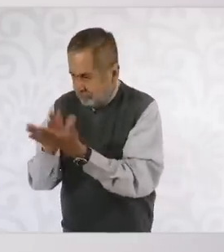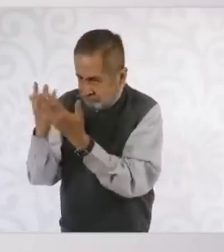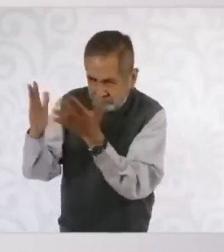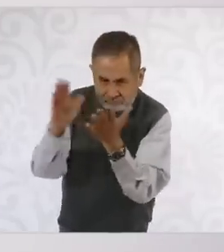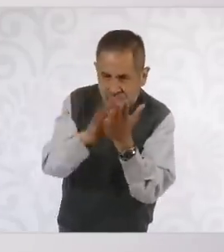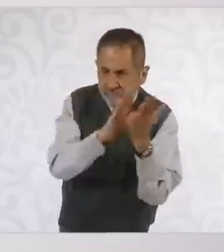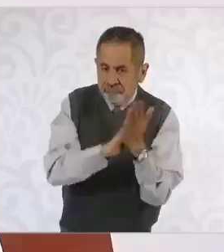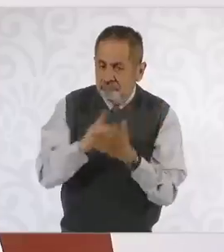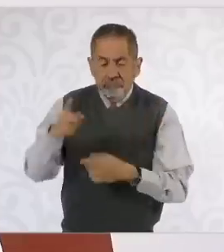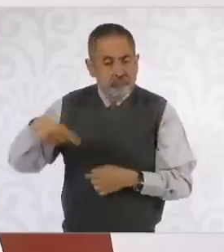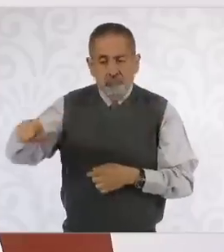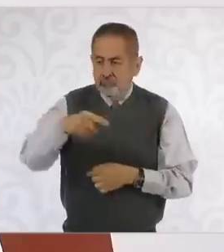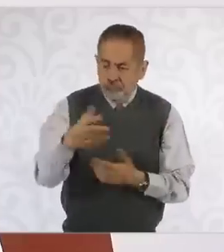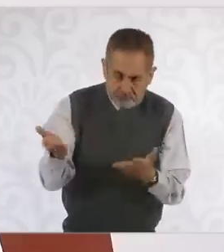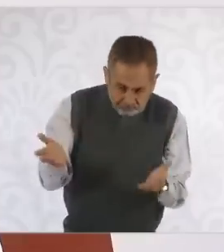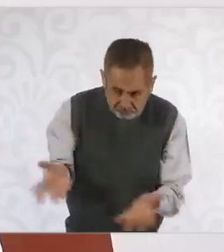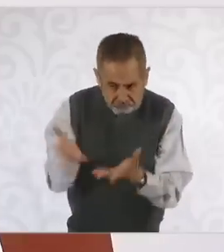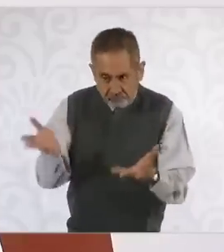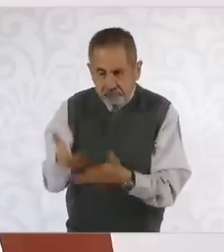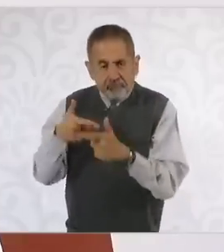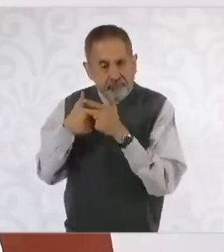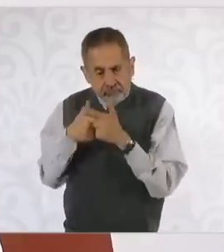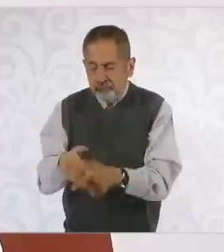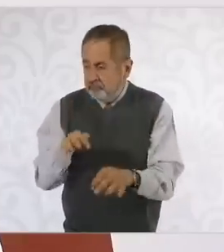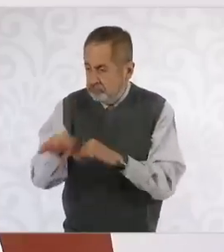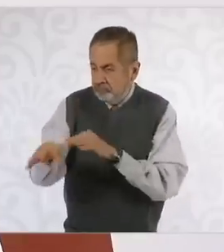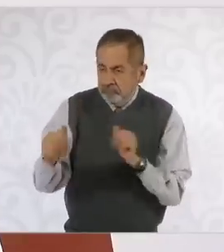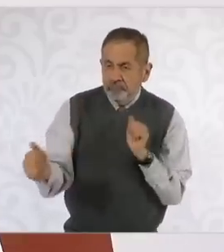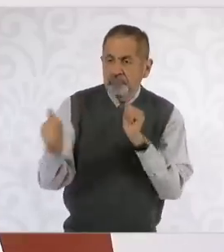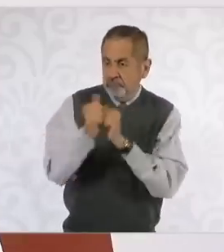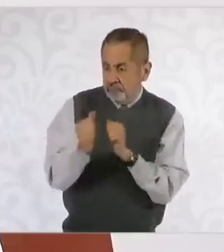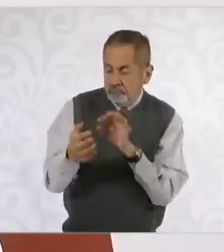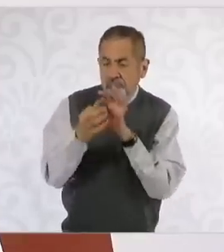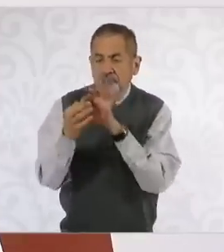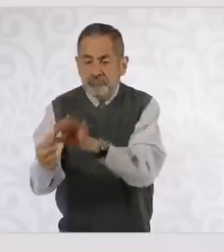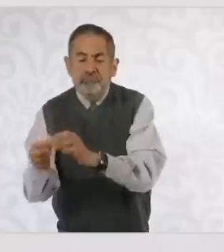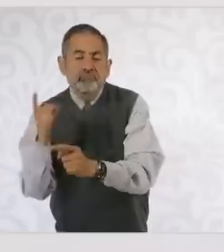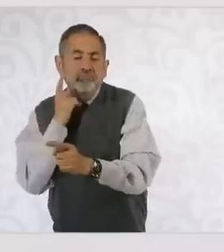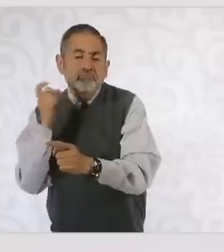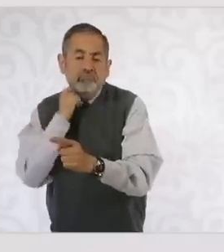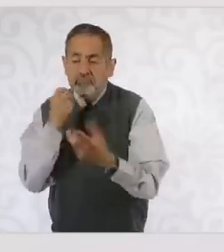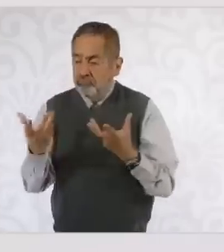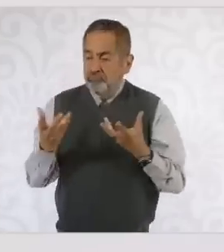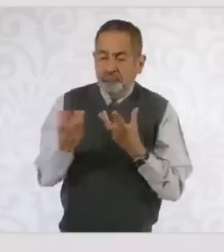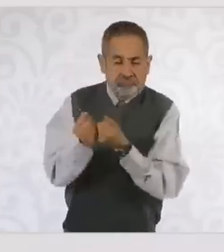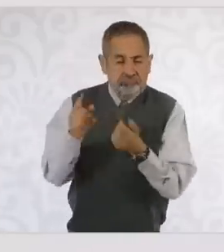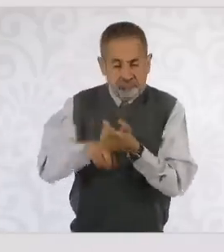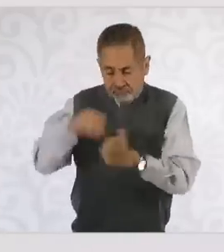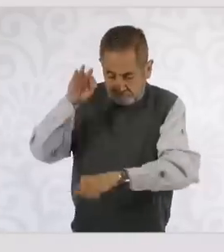y a seguir trabajando conjuntamente por el bien de nuestro pueblo y de la nación